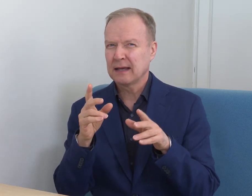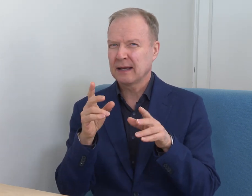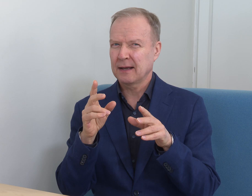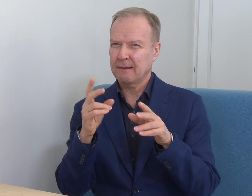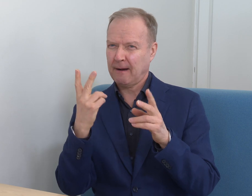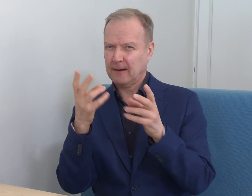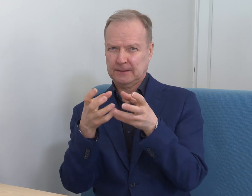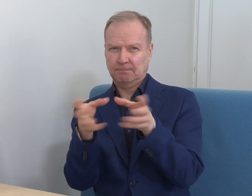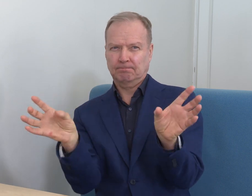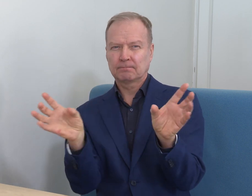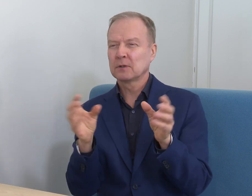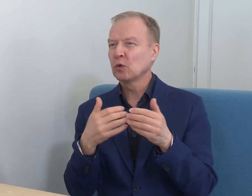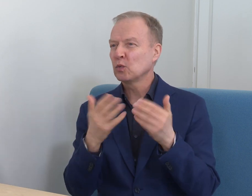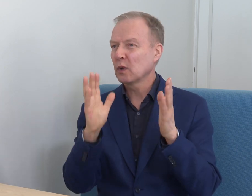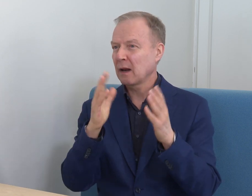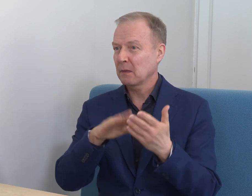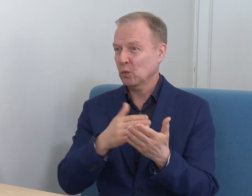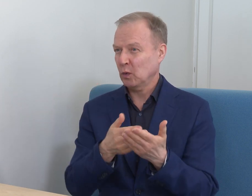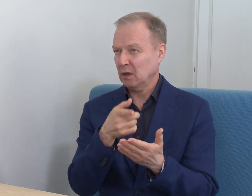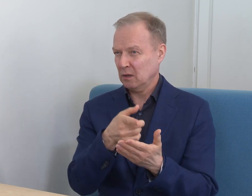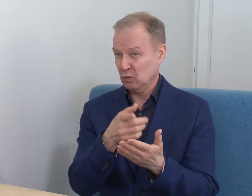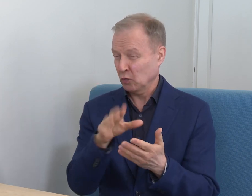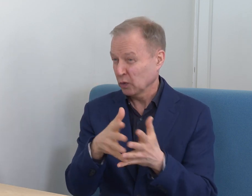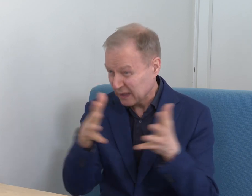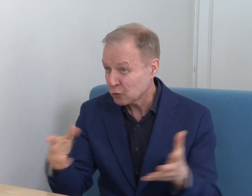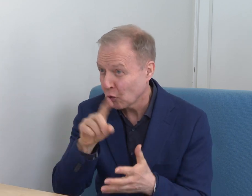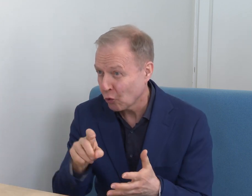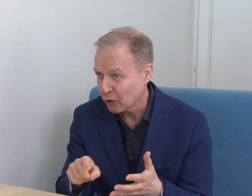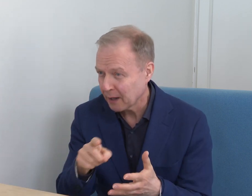Tässä on kaksi asiaa. Ensinnäkin työelämätulkkaus on ollut iso ongelma.